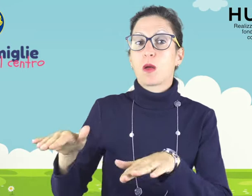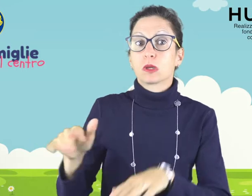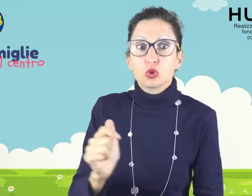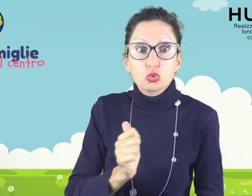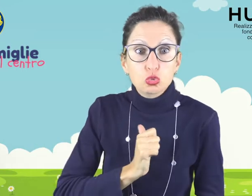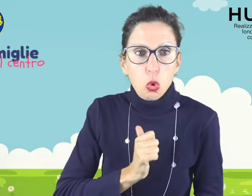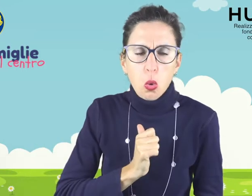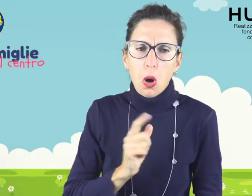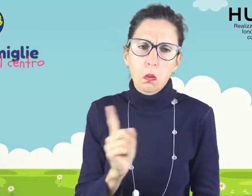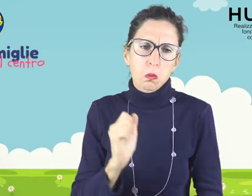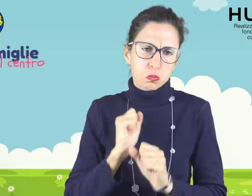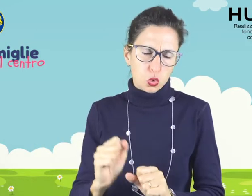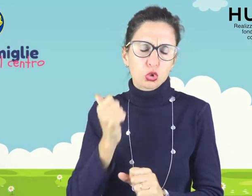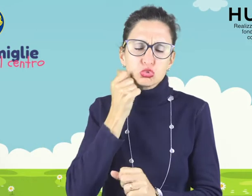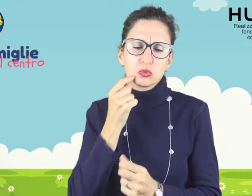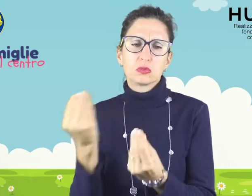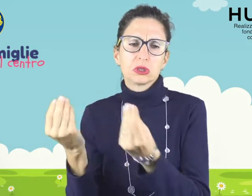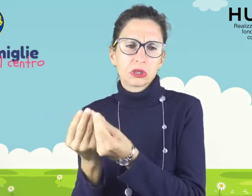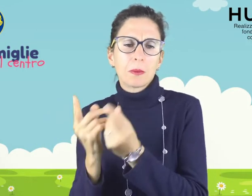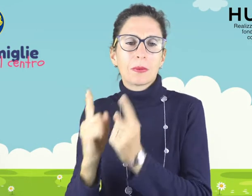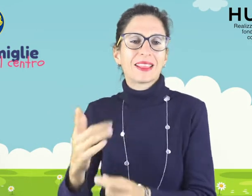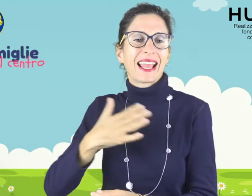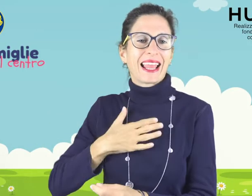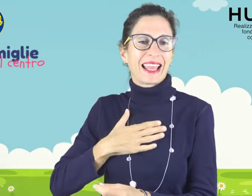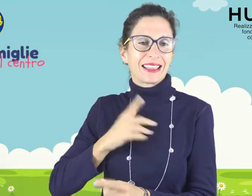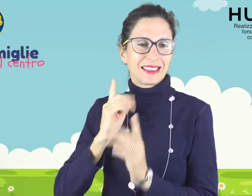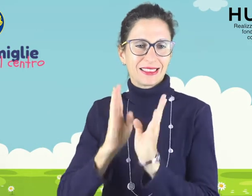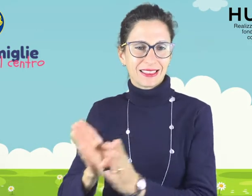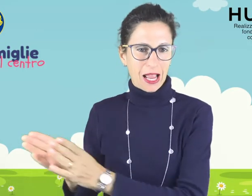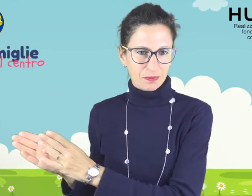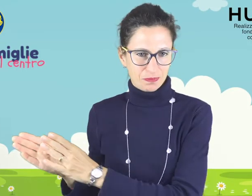alle quali potranno partecipare anche i genitori, a seconda dell’età del bambino.